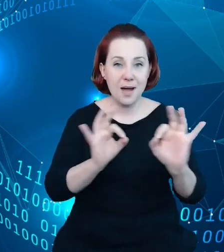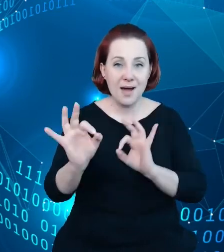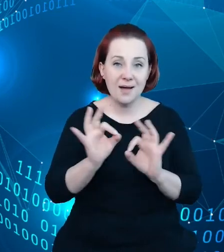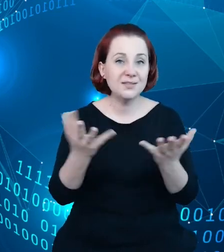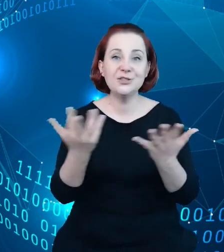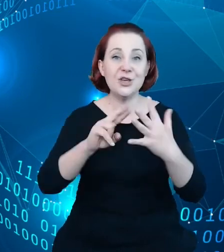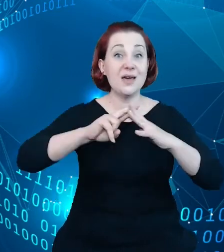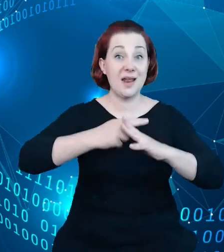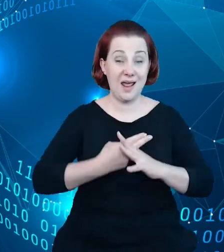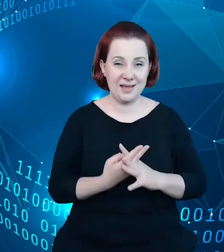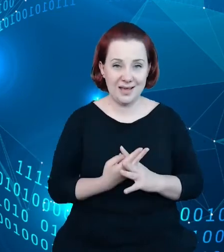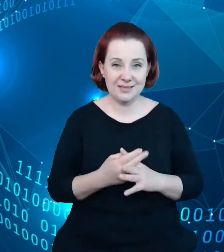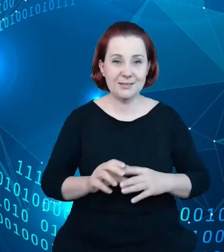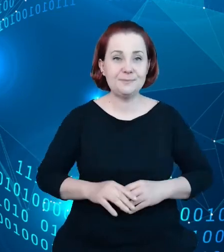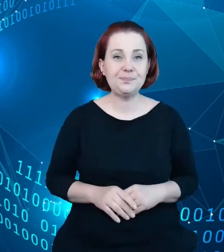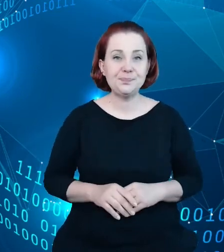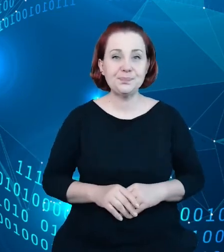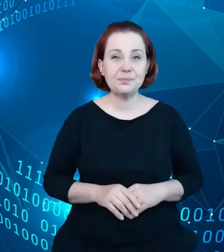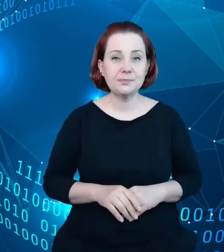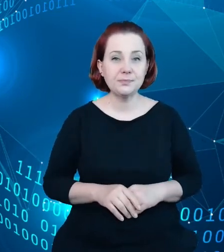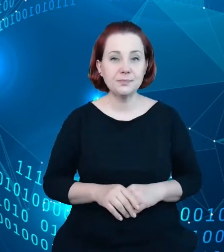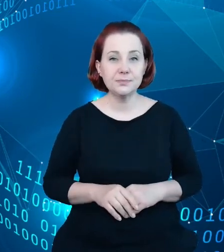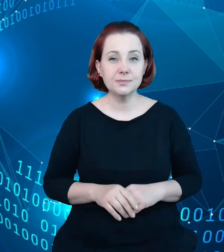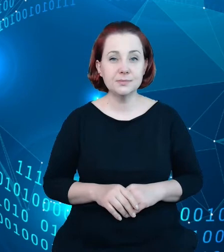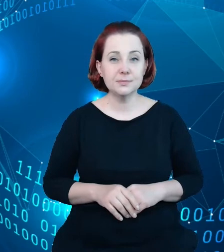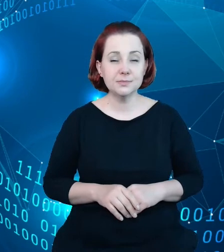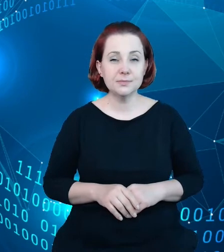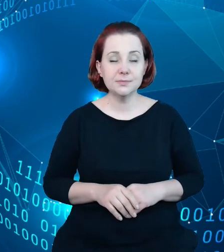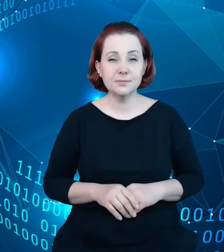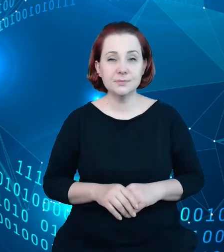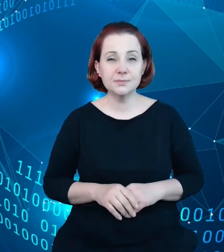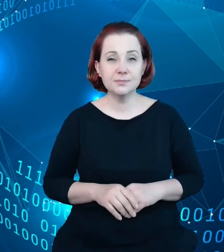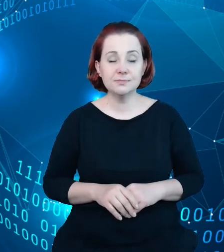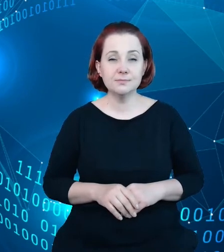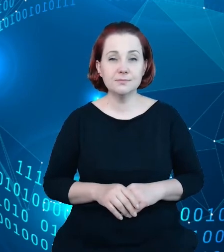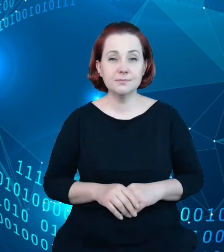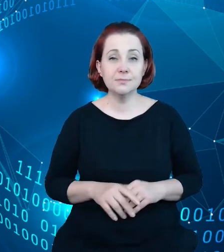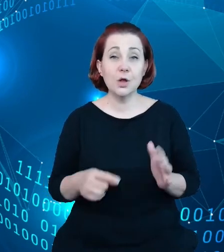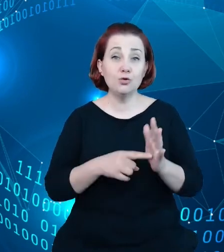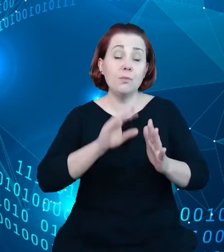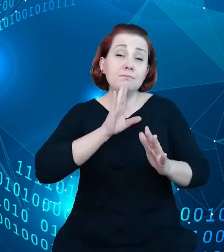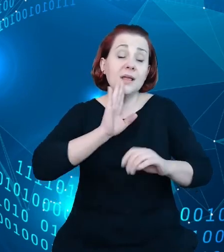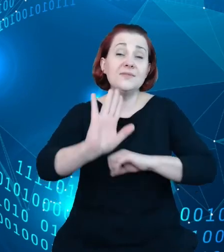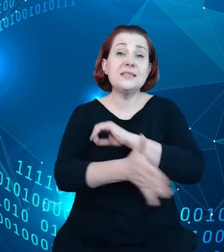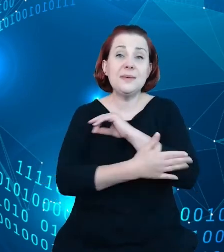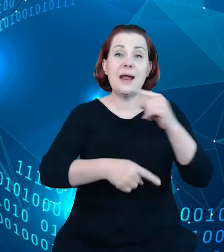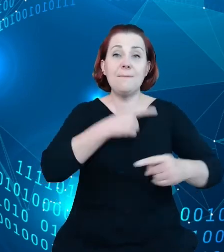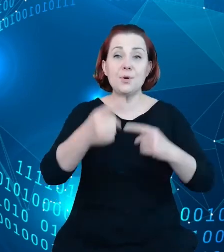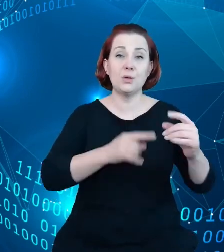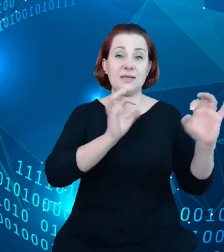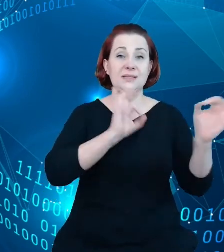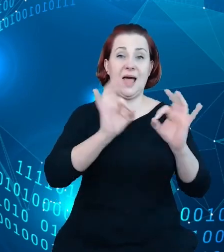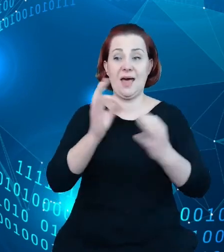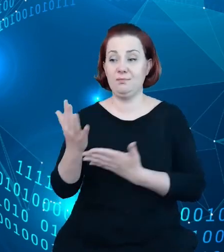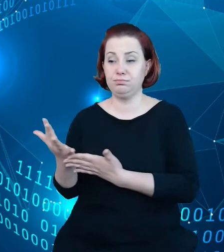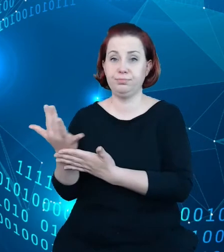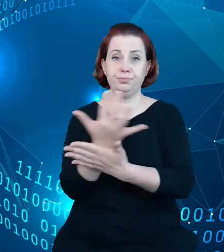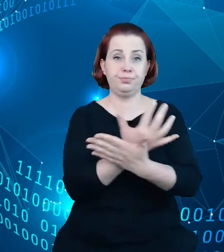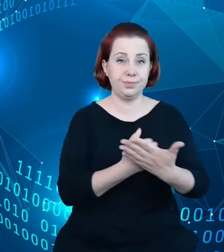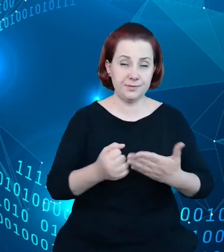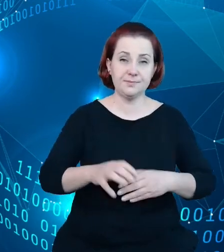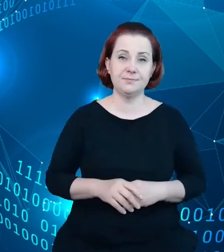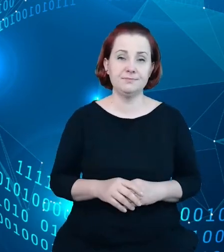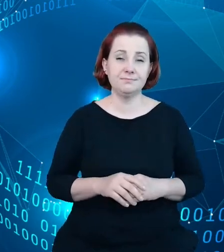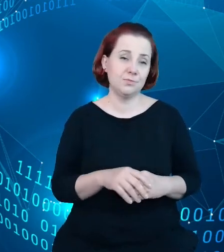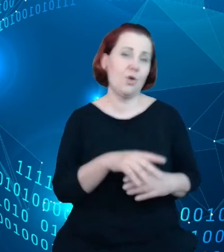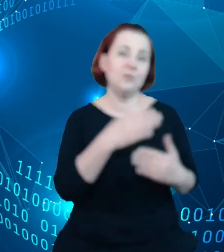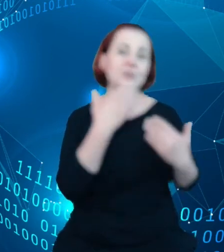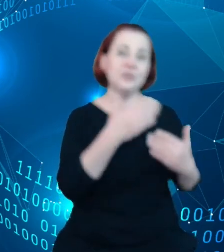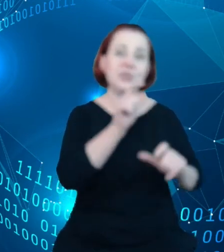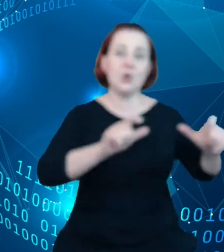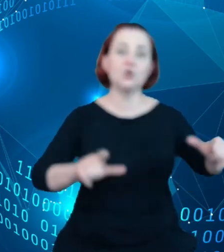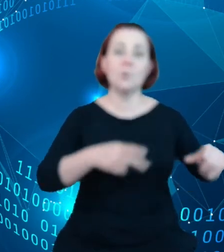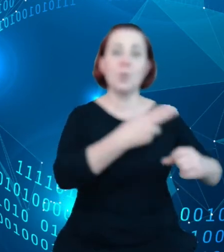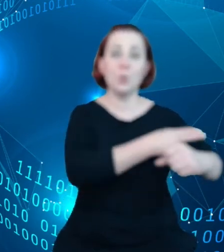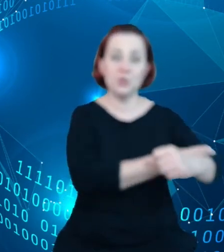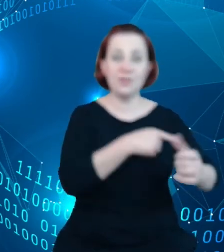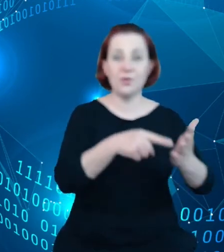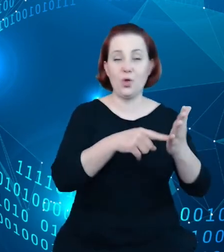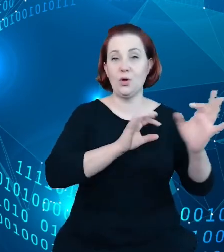tak jakby wspierają proces zbierania tych danych przez urzędników, przez samych